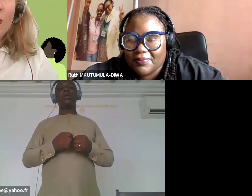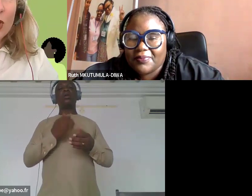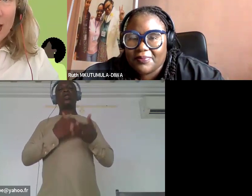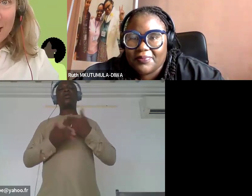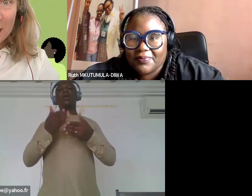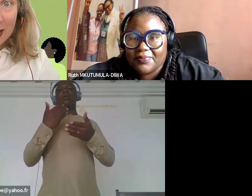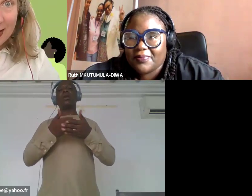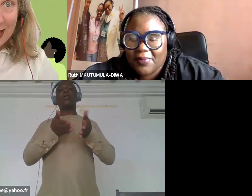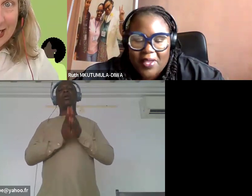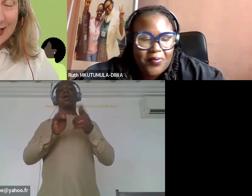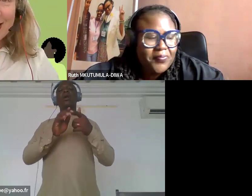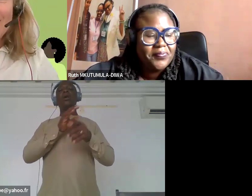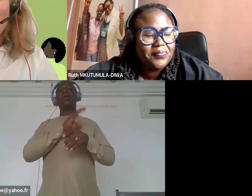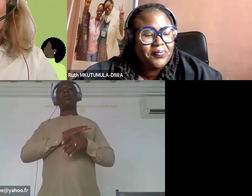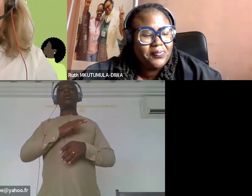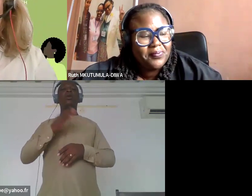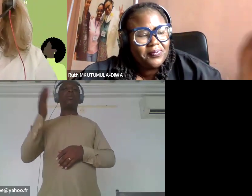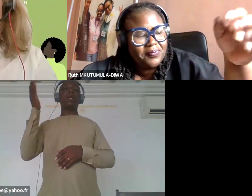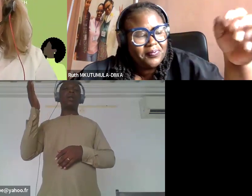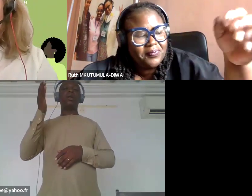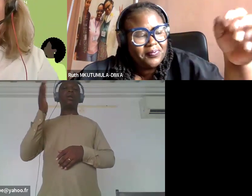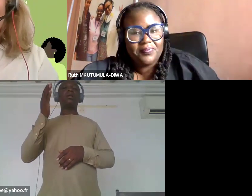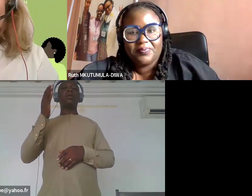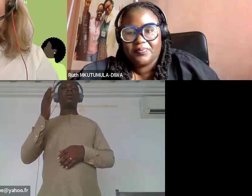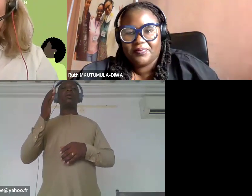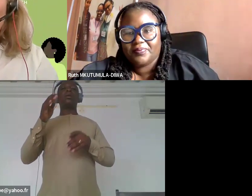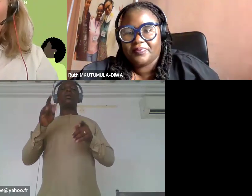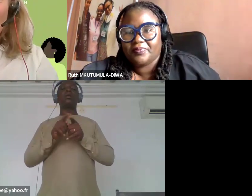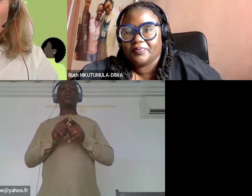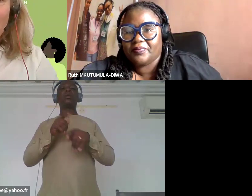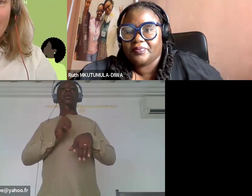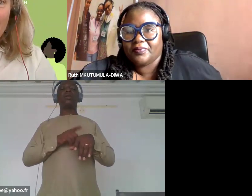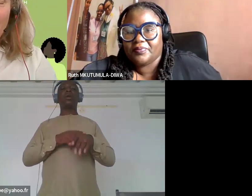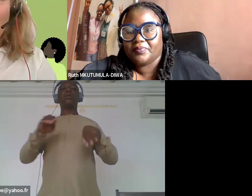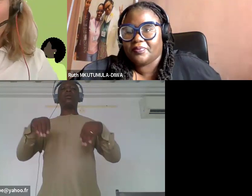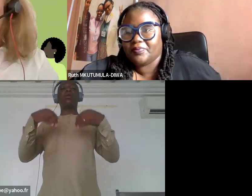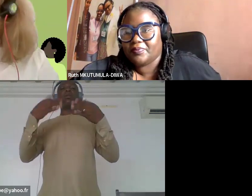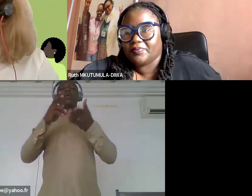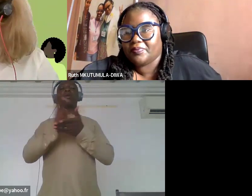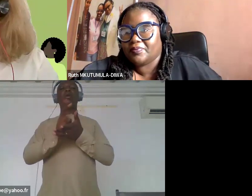nos chers panélistes si elles le peuvent de remettre leurs vidéos comme ça nous